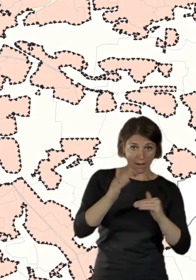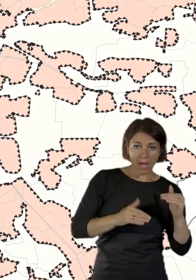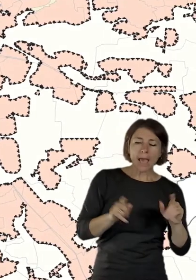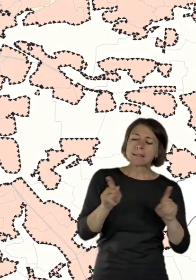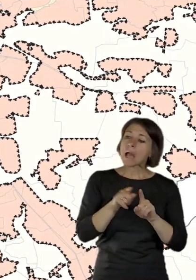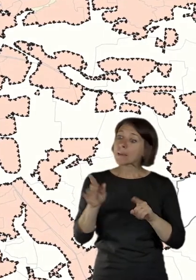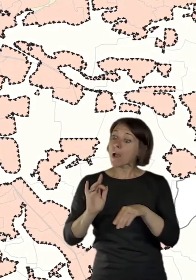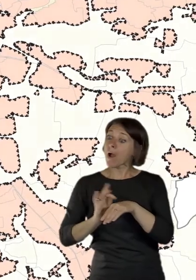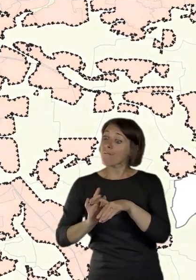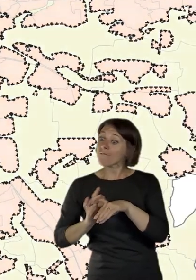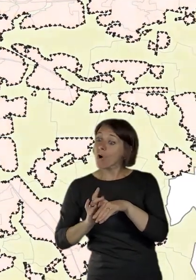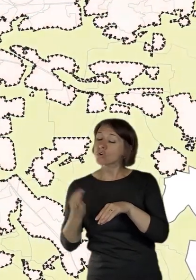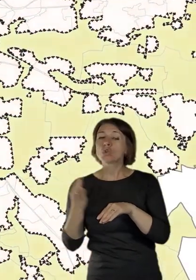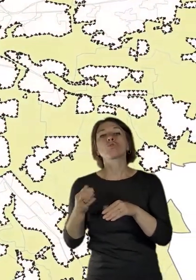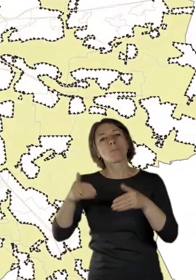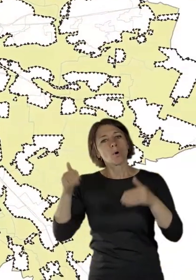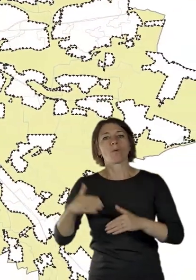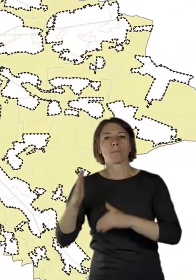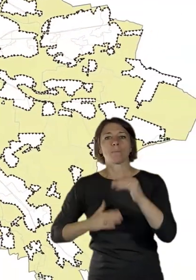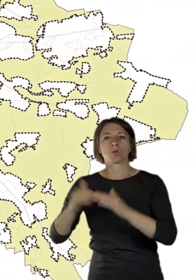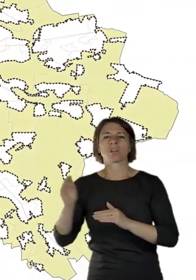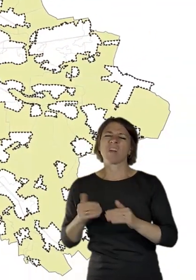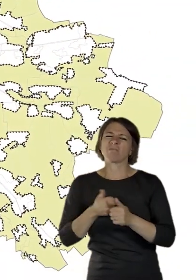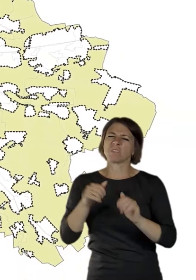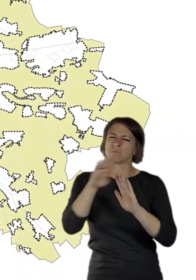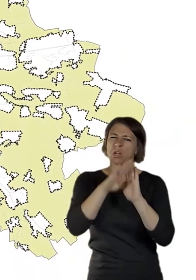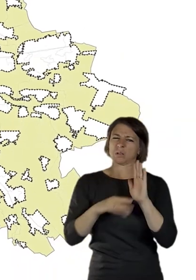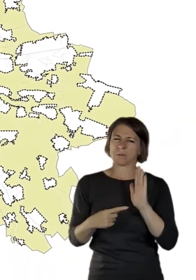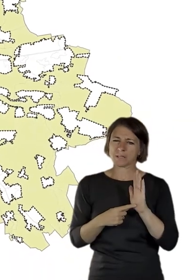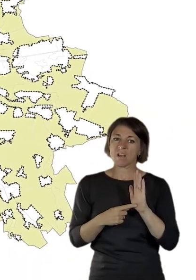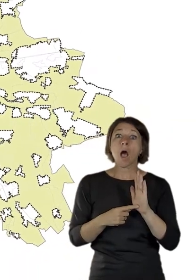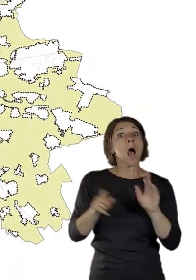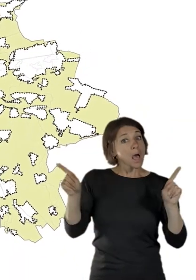stavebních předpisů. Vně této hranice definuje pravidla pro nezastavitelné území otevřené